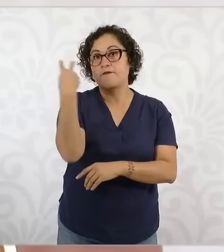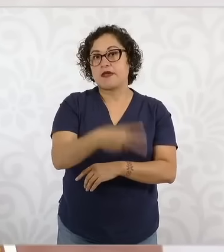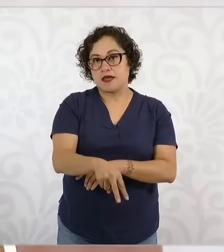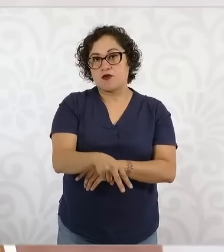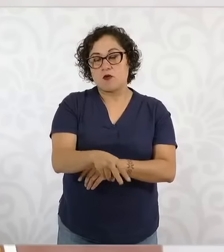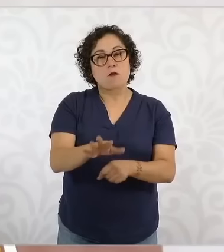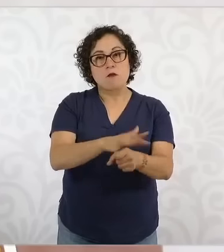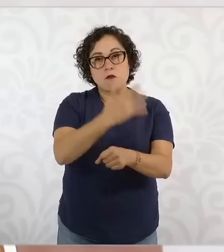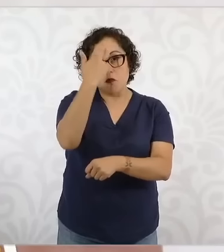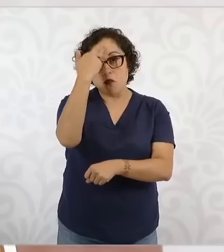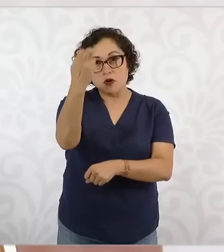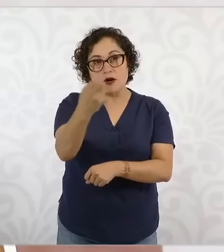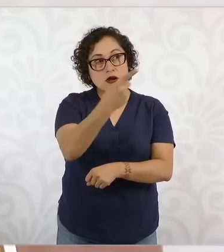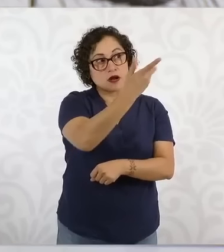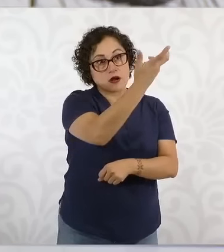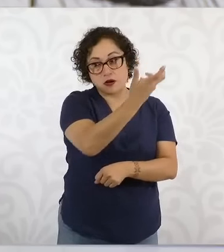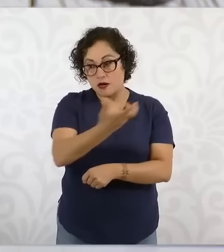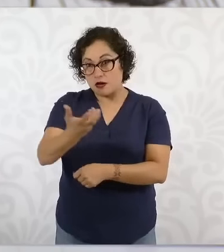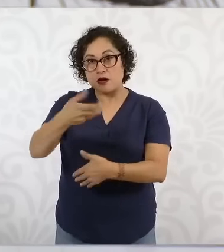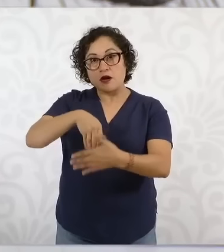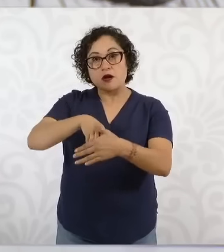que debían cumplir de forma exclusiva, de acuerdo con la ley,